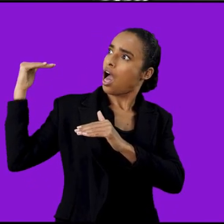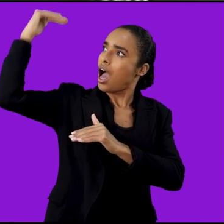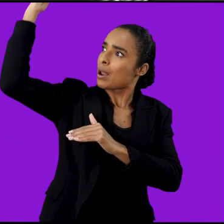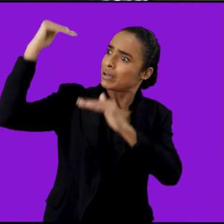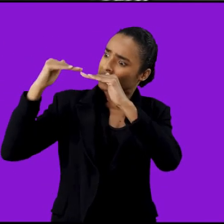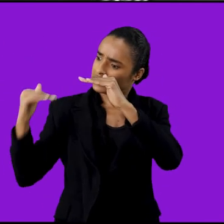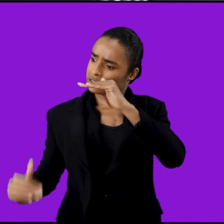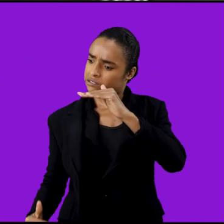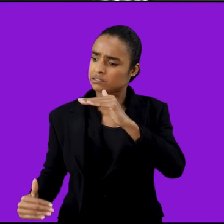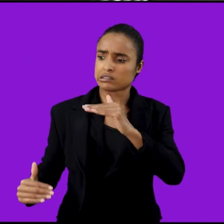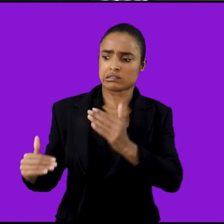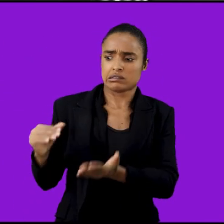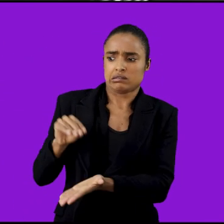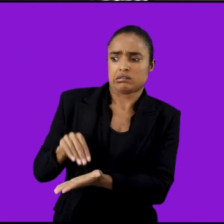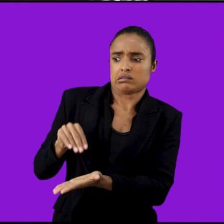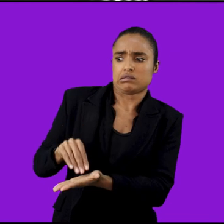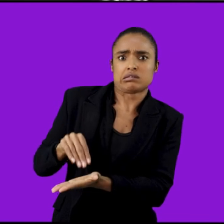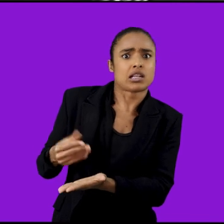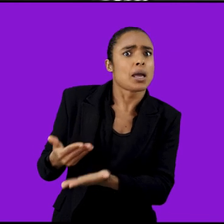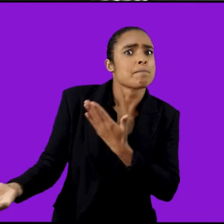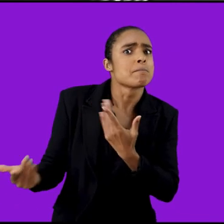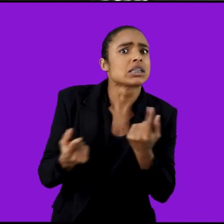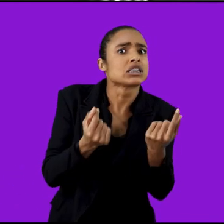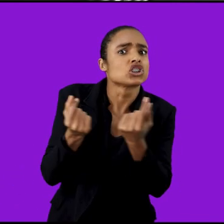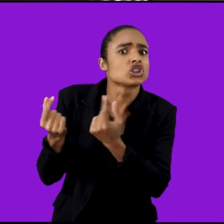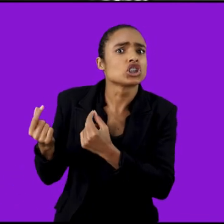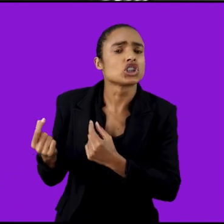E depois cê cai… Como foi isso? O choque dessa parada?